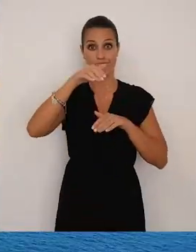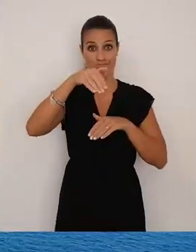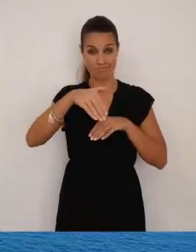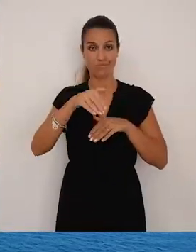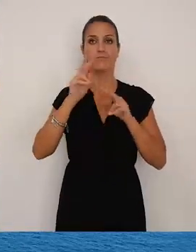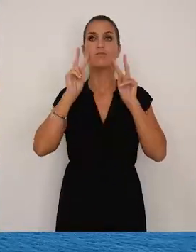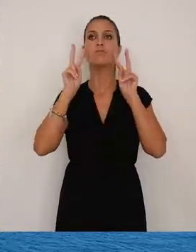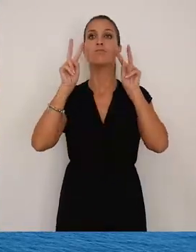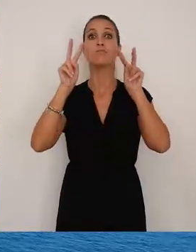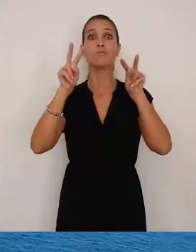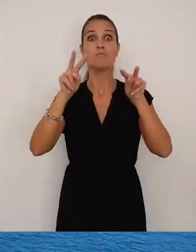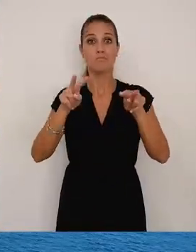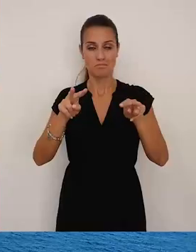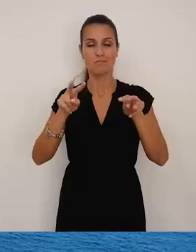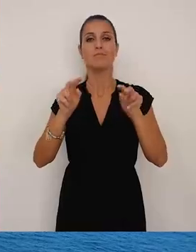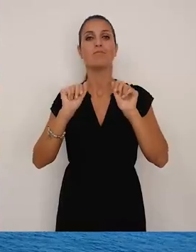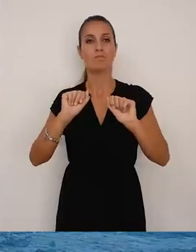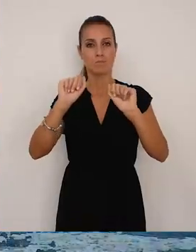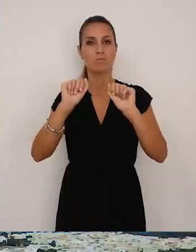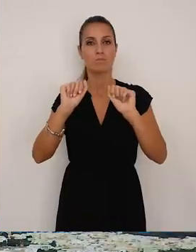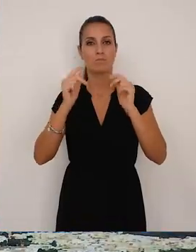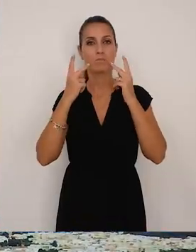Dal promontorio Japigio si può ammirare in